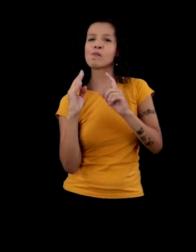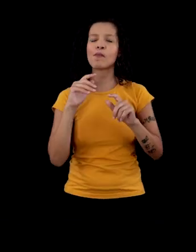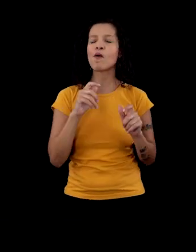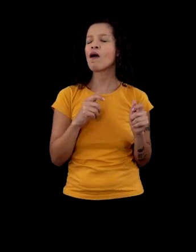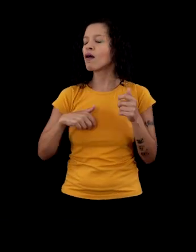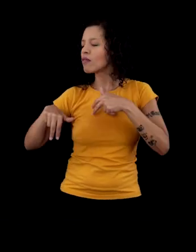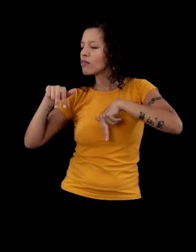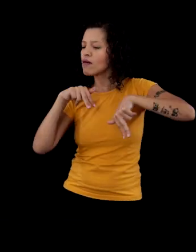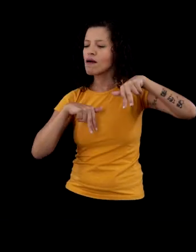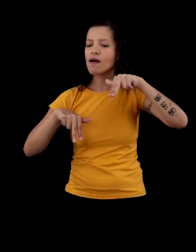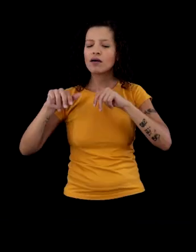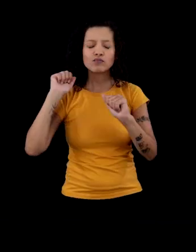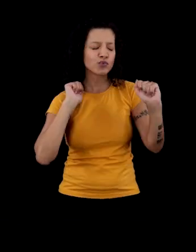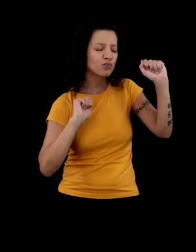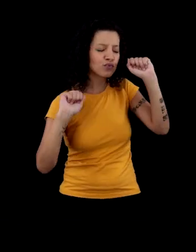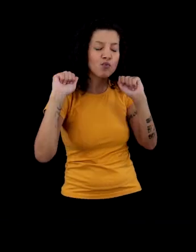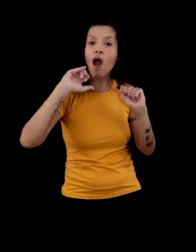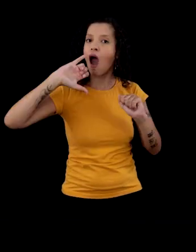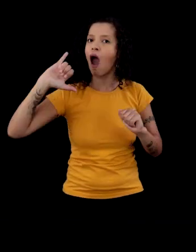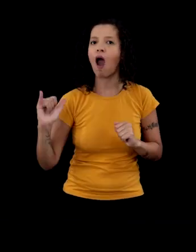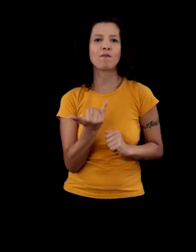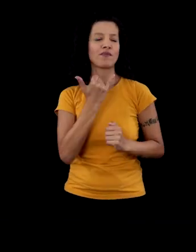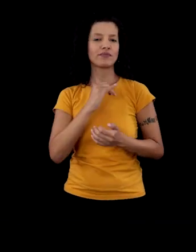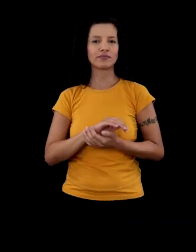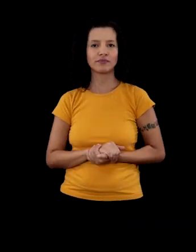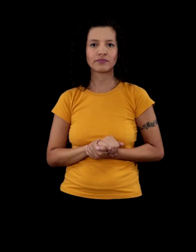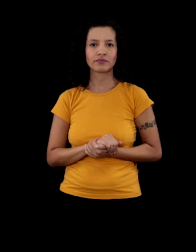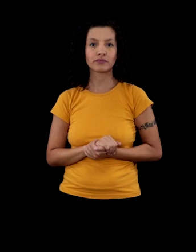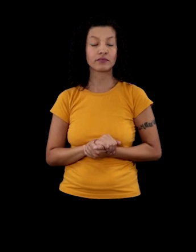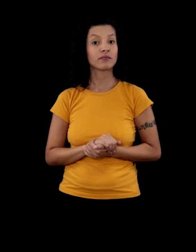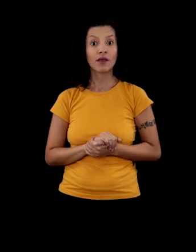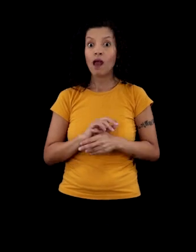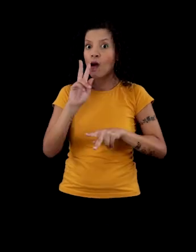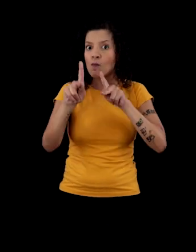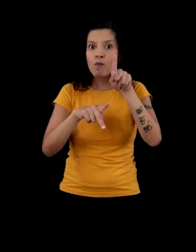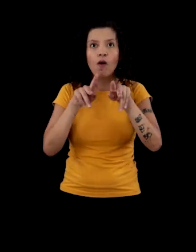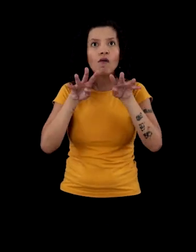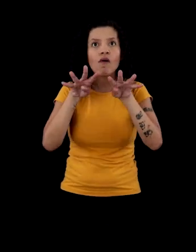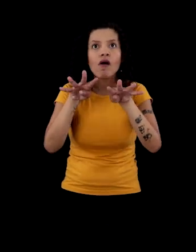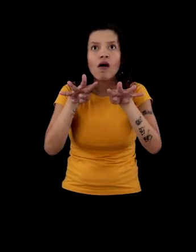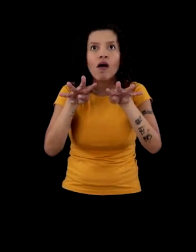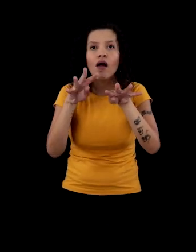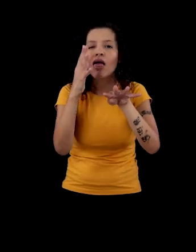dançando, curtindo, aproveitando. O público se encanta muito,